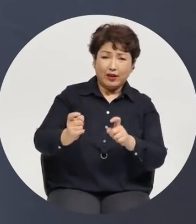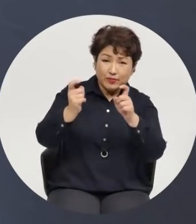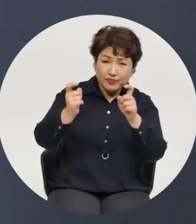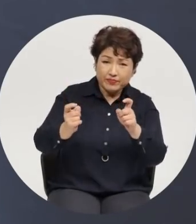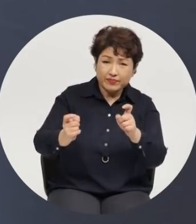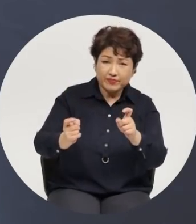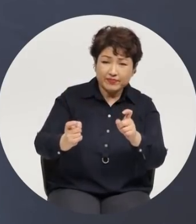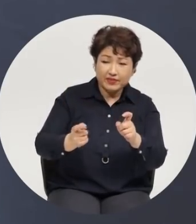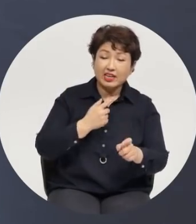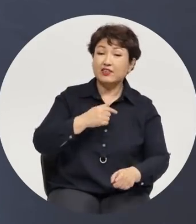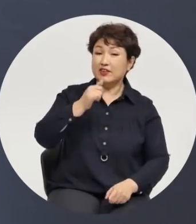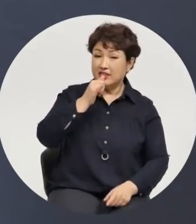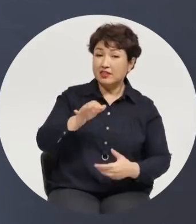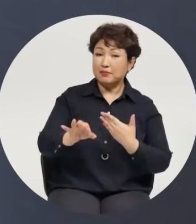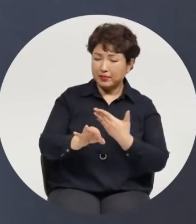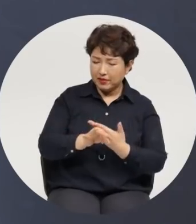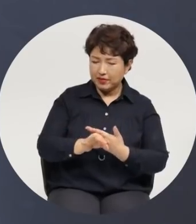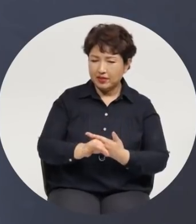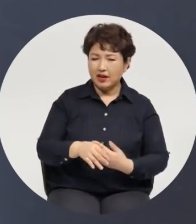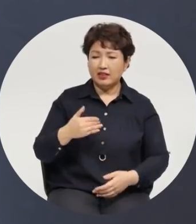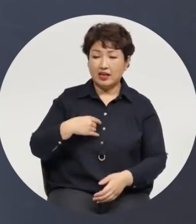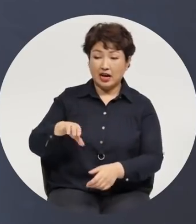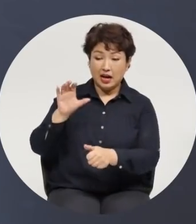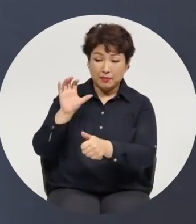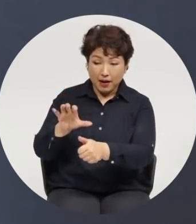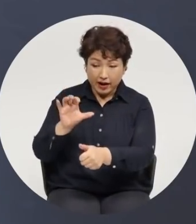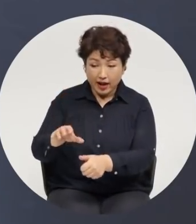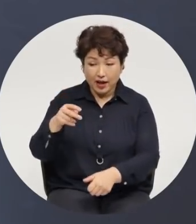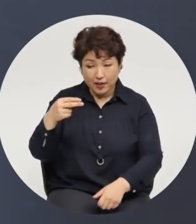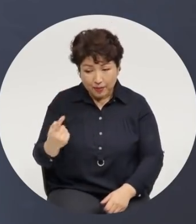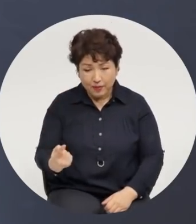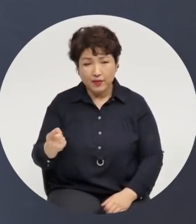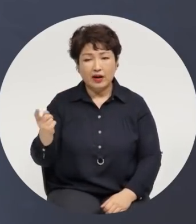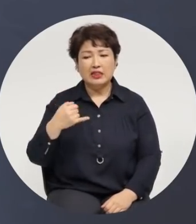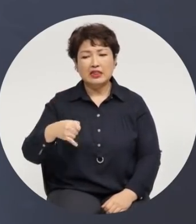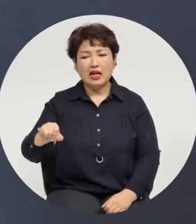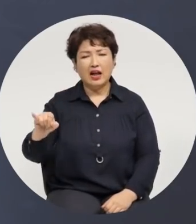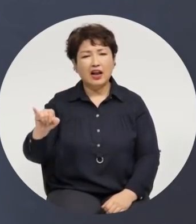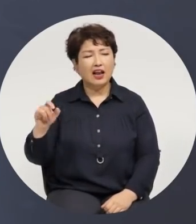엄마가 아무리 얘기해도 아이에게는 교육 효과가 없다는 거예요